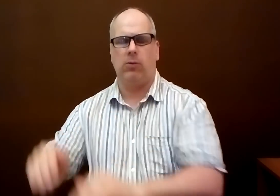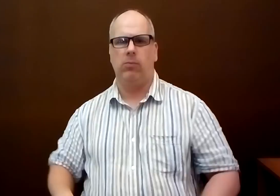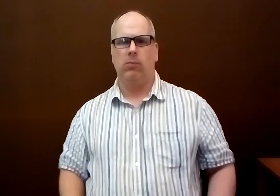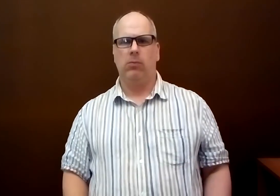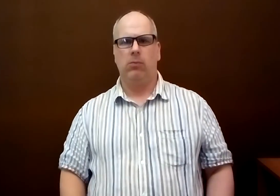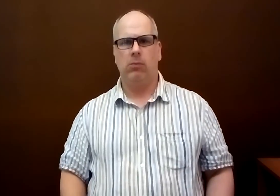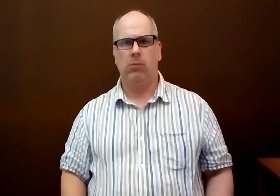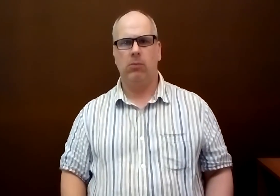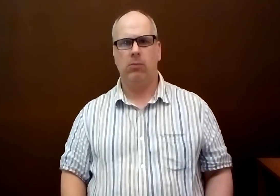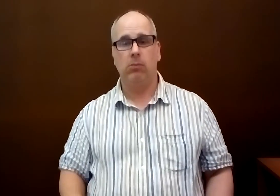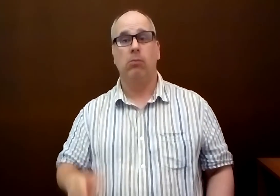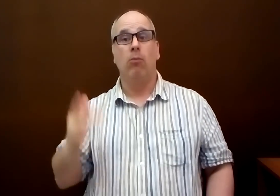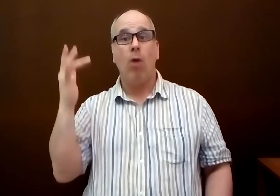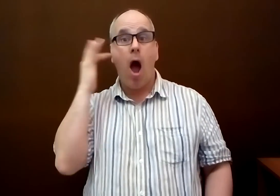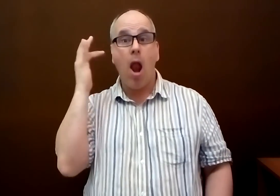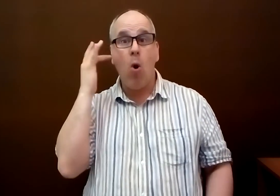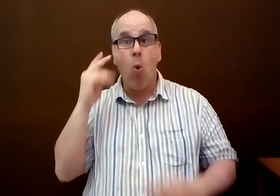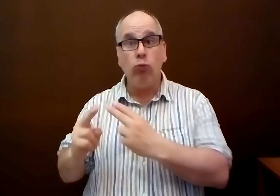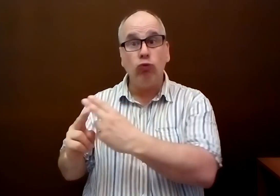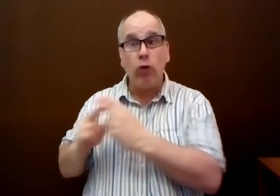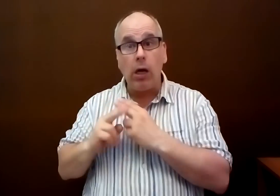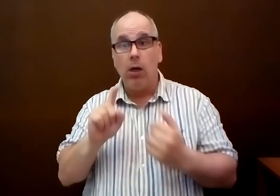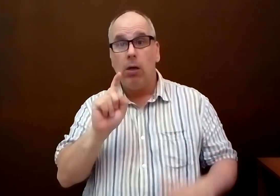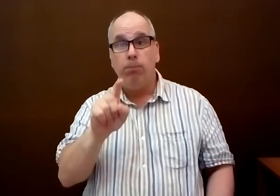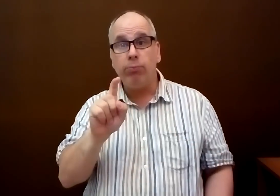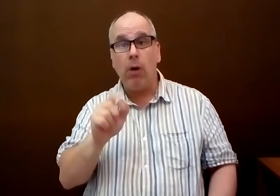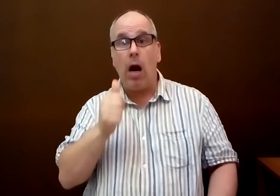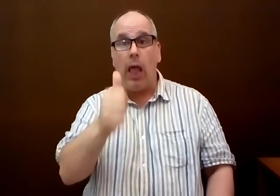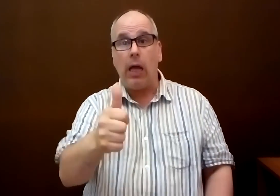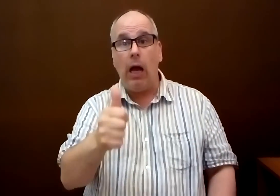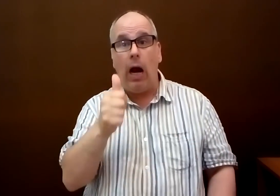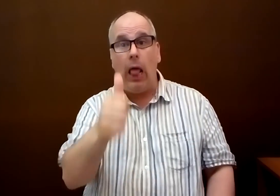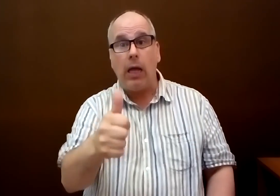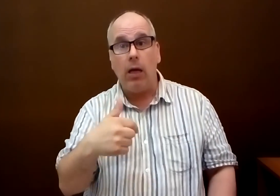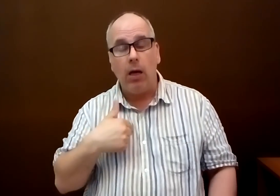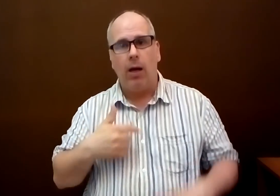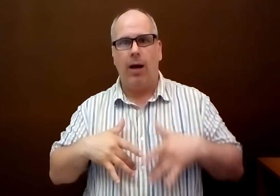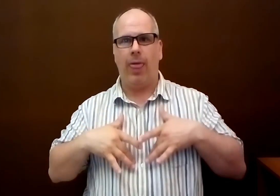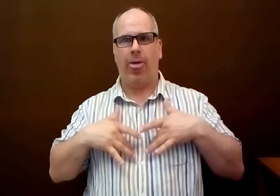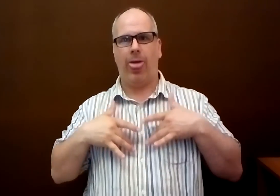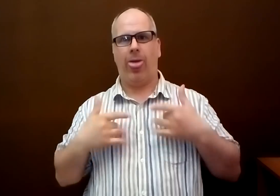Halló ismerősöm rásegítve támogatja bennünket. Úgy örültem....